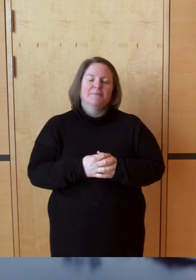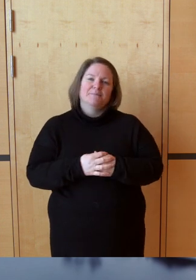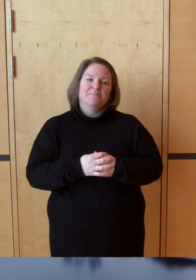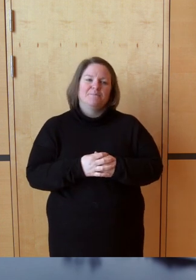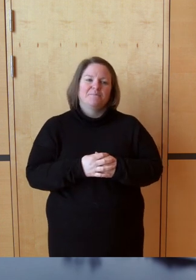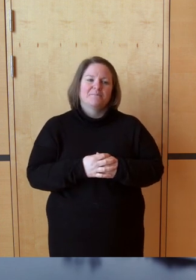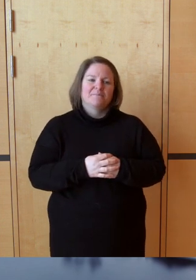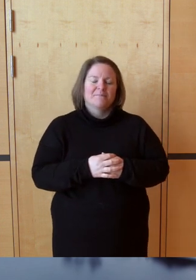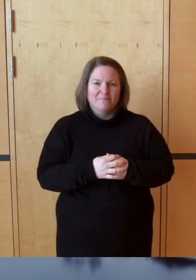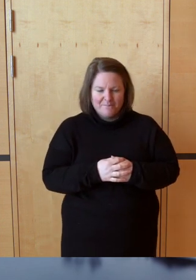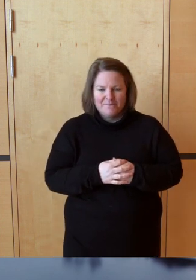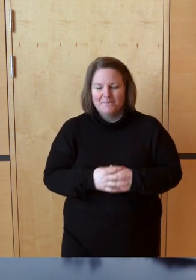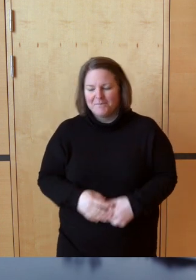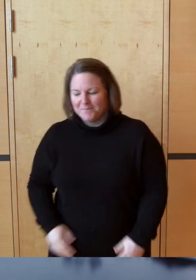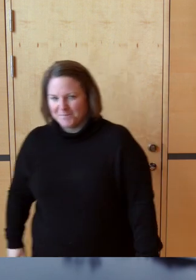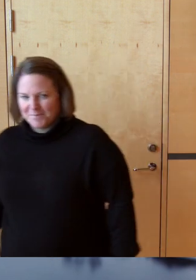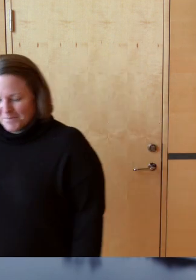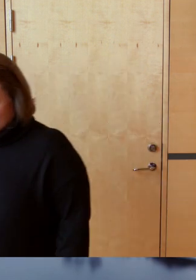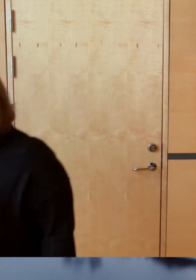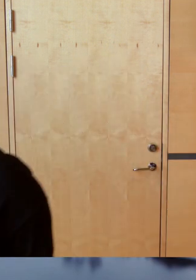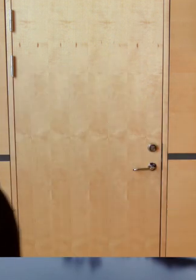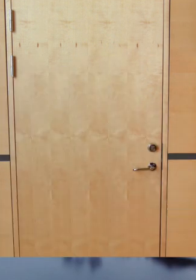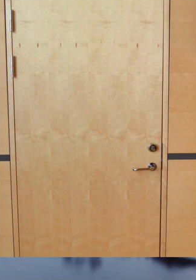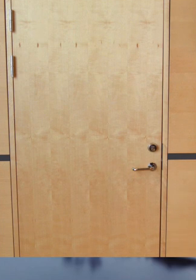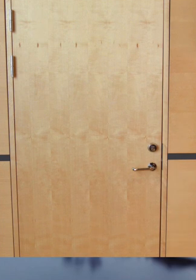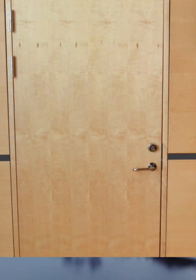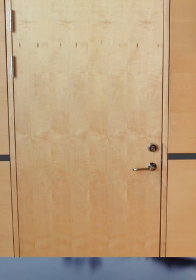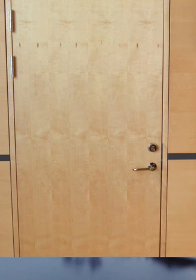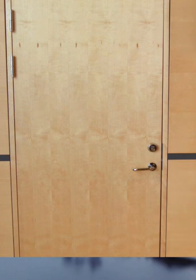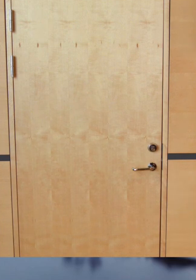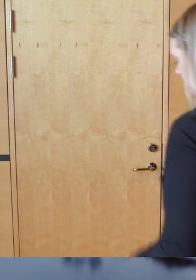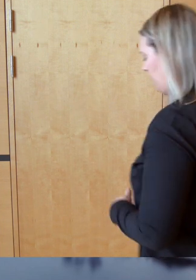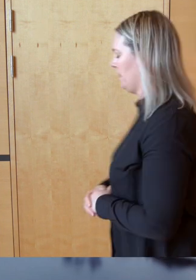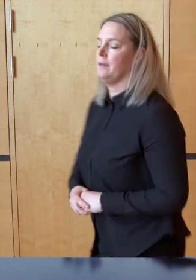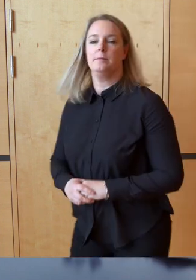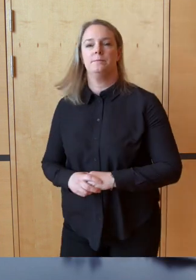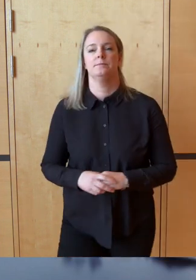Tack ska du ha det var inte han som STS gruppledare eller efter Mats Ekman Tack för det